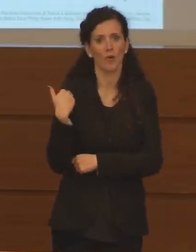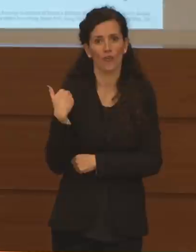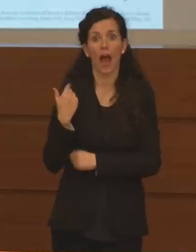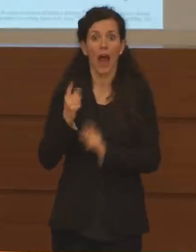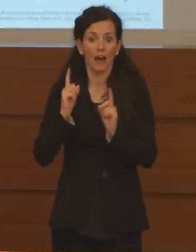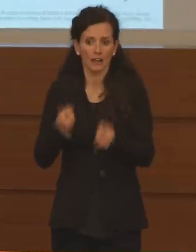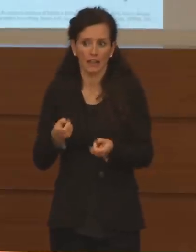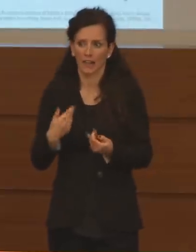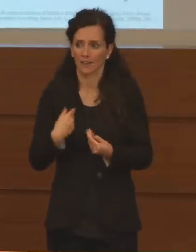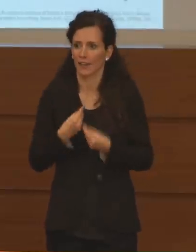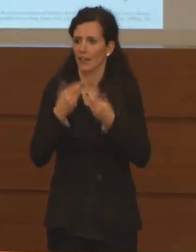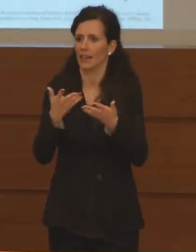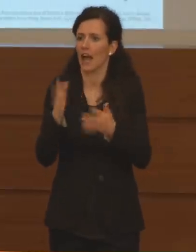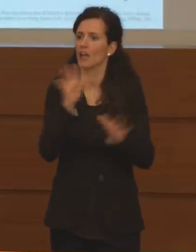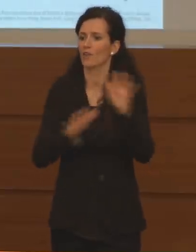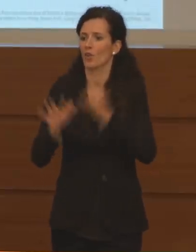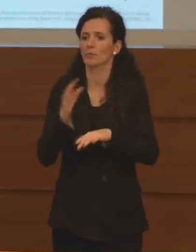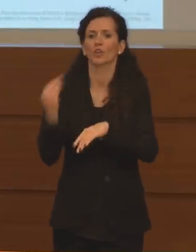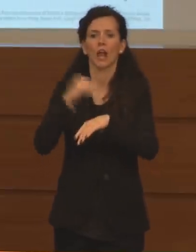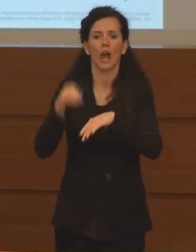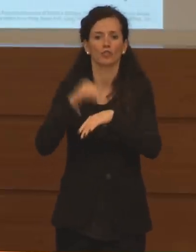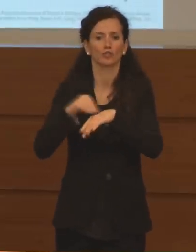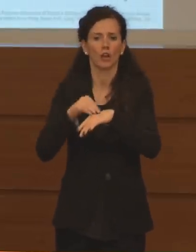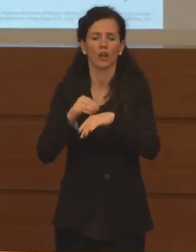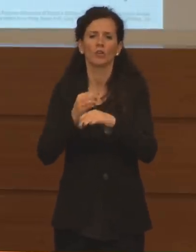dato più aggiornato. Quindi capite che la discrepanza è solo dovuta